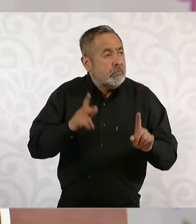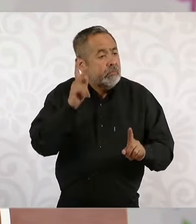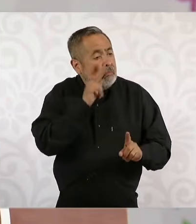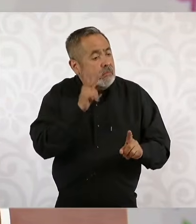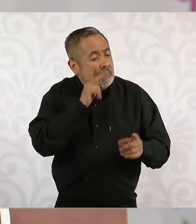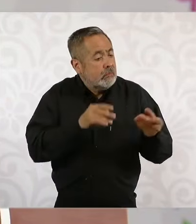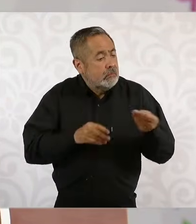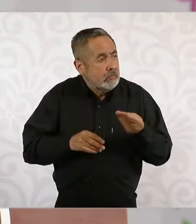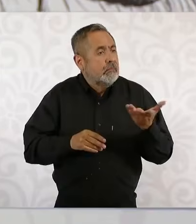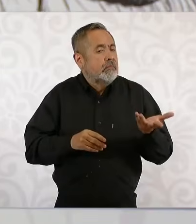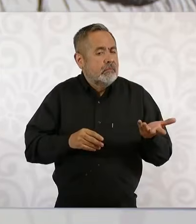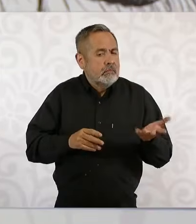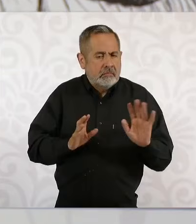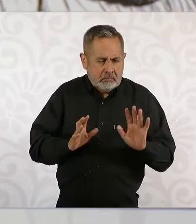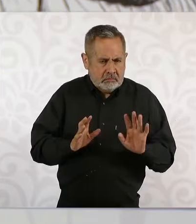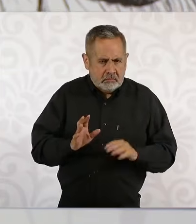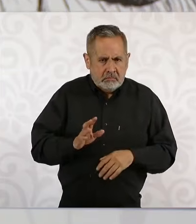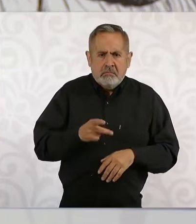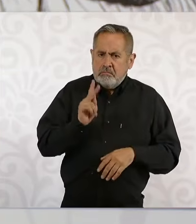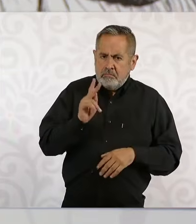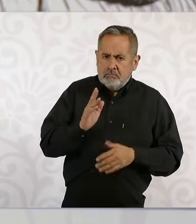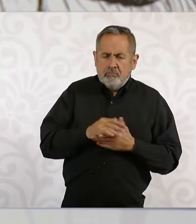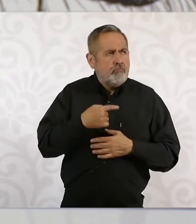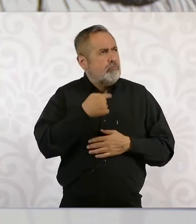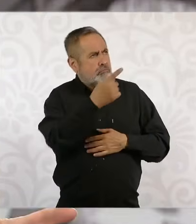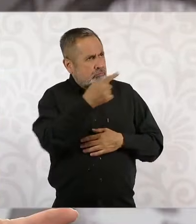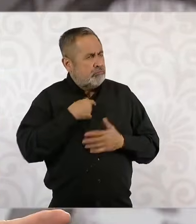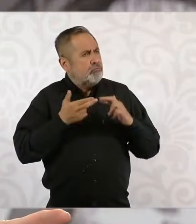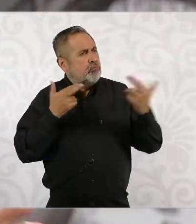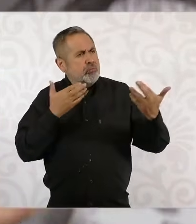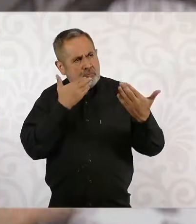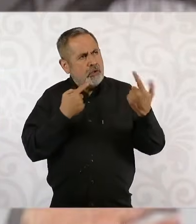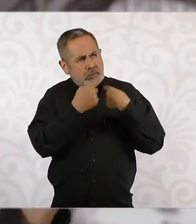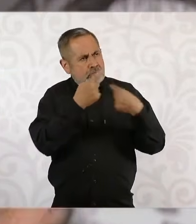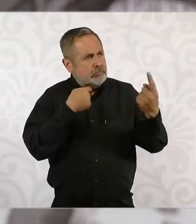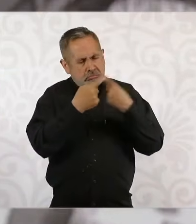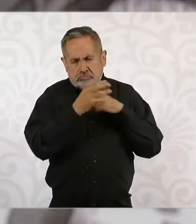Pero eso no quiere decir que no busquemos siempre una buena relación por el bien de los mexicanos